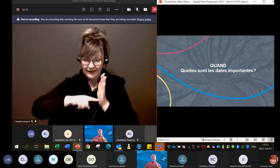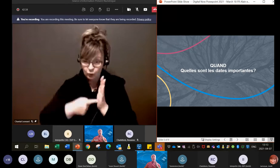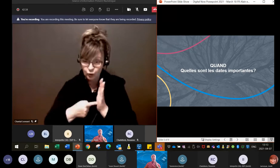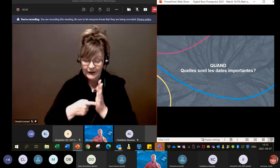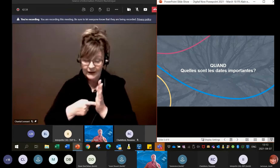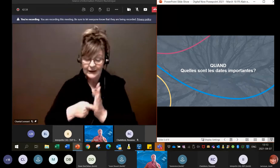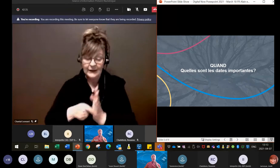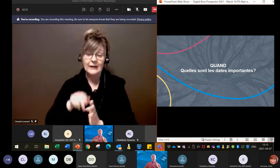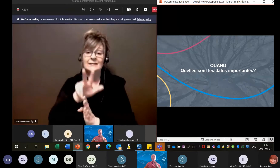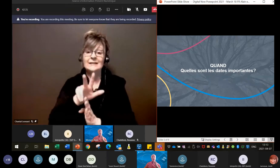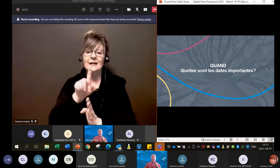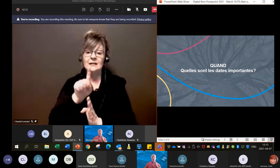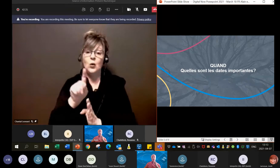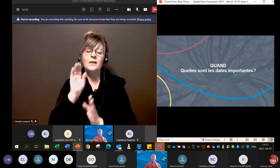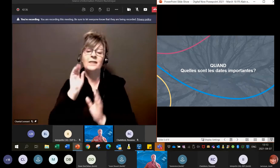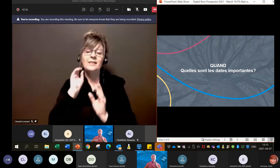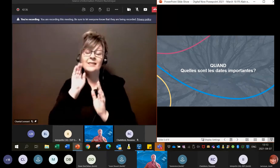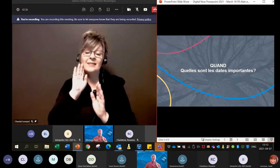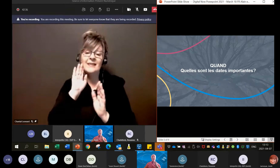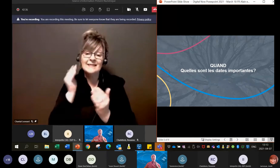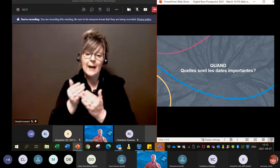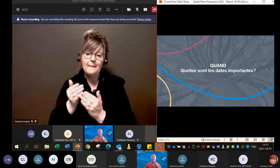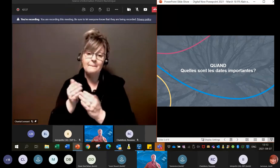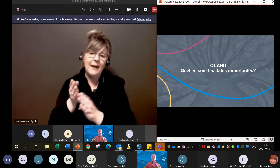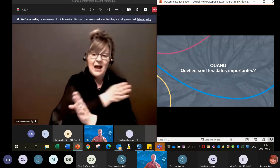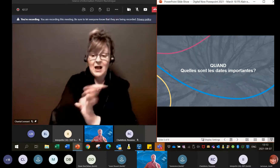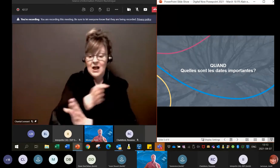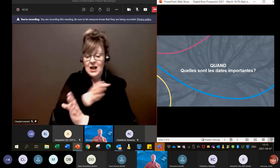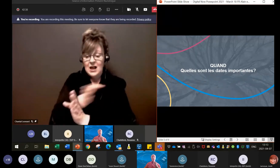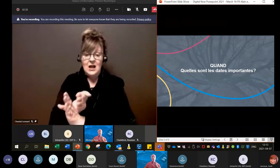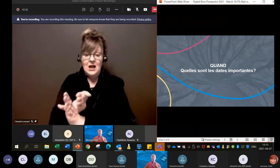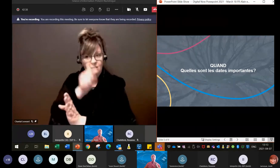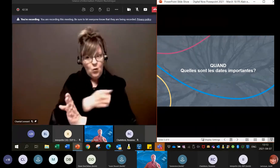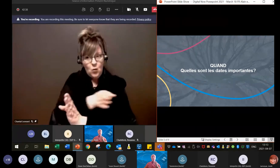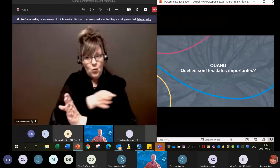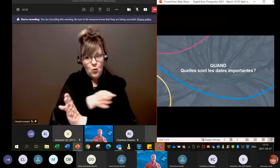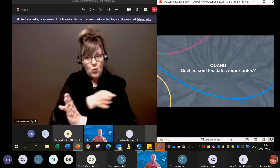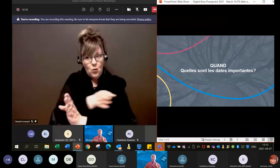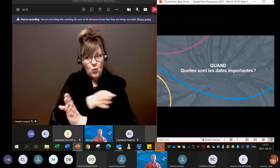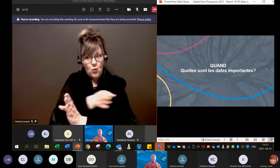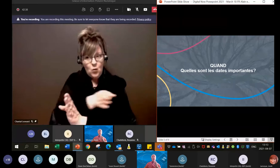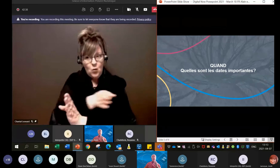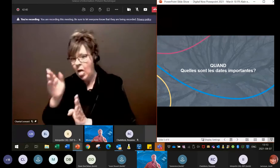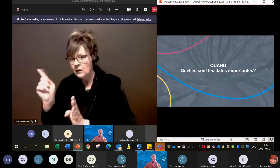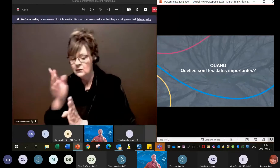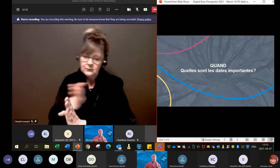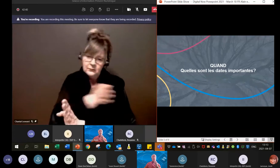décembre 2021. C’est une initiative